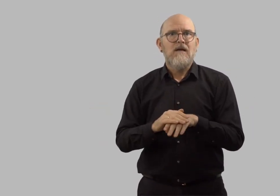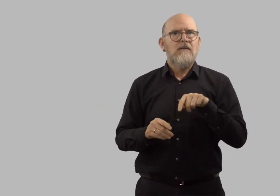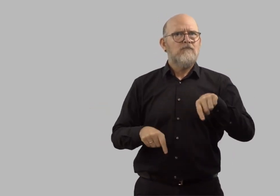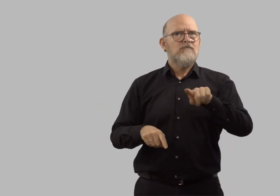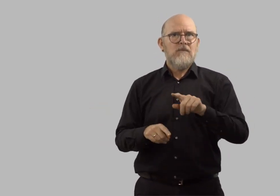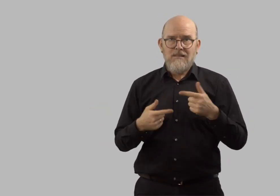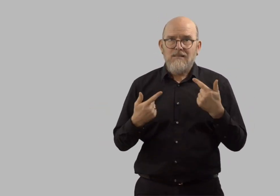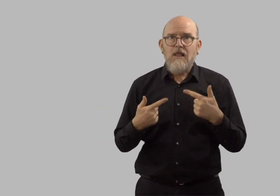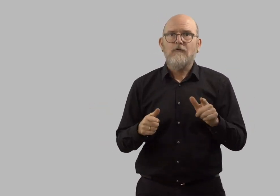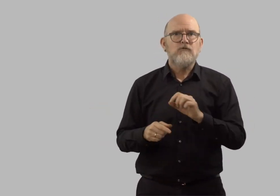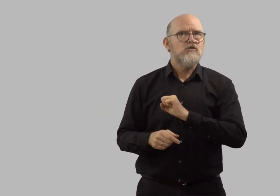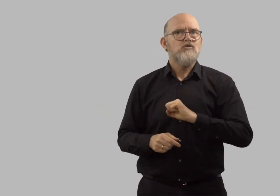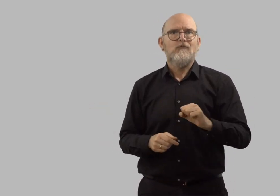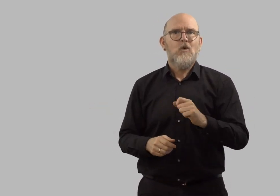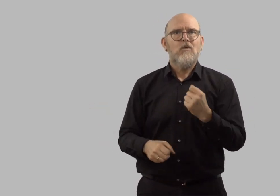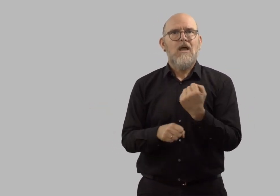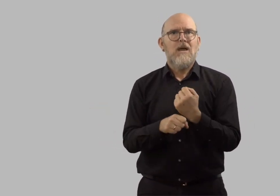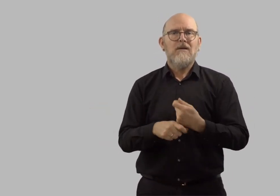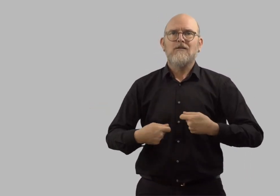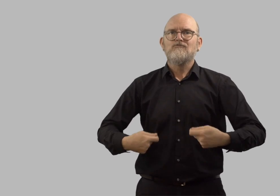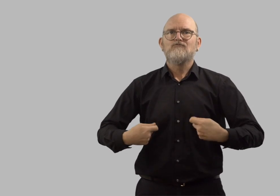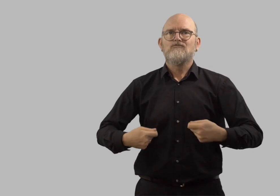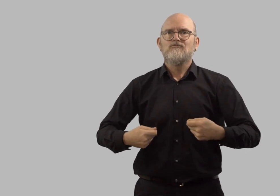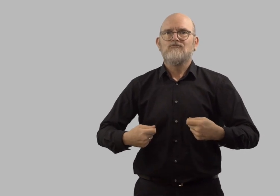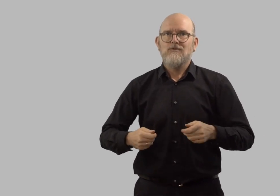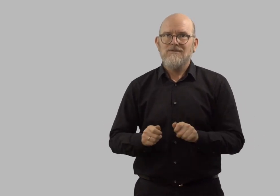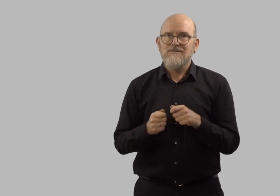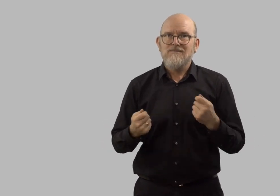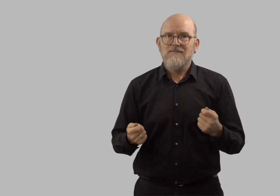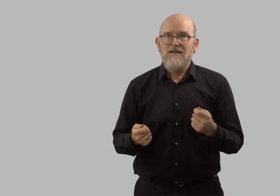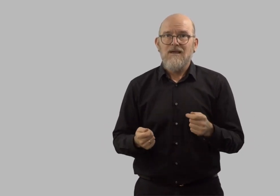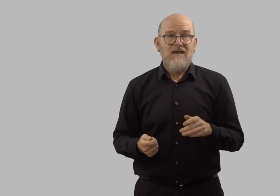durften sie hier sofort als Kolporteure arbeiten.